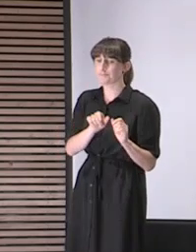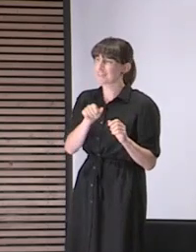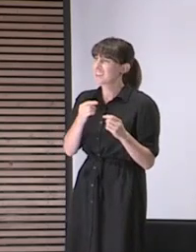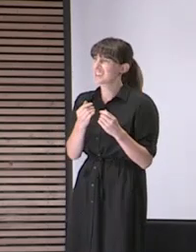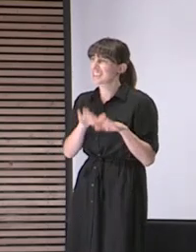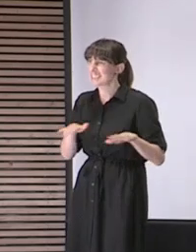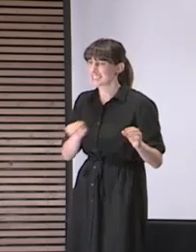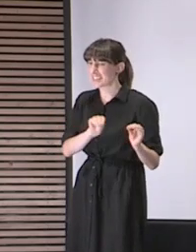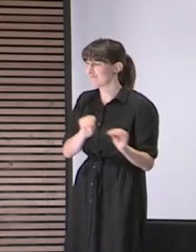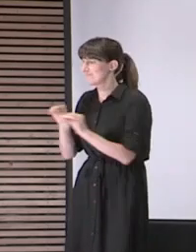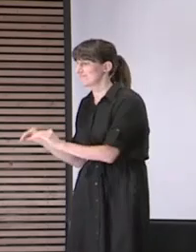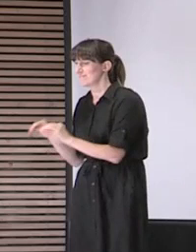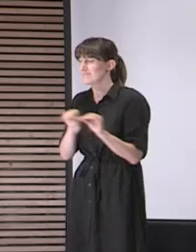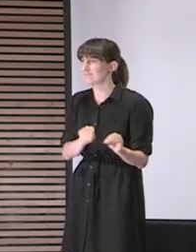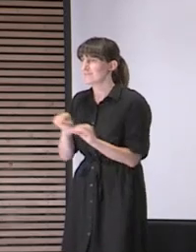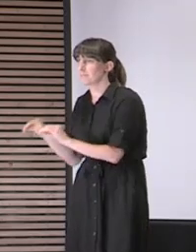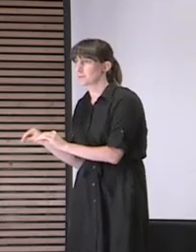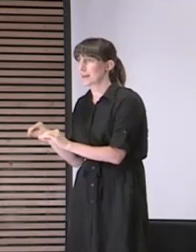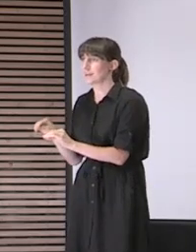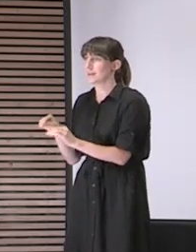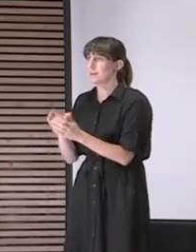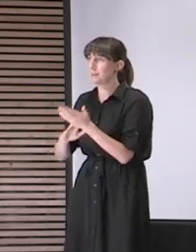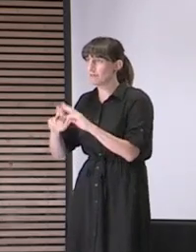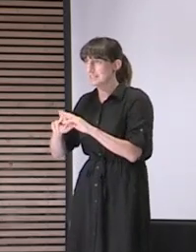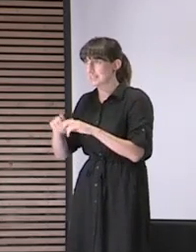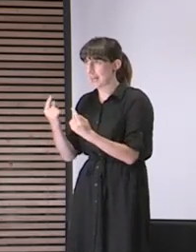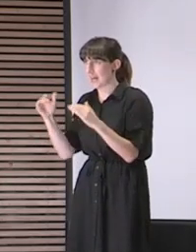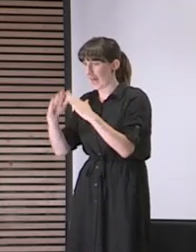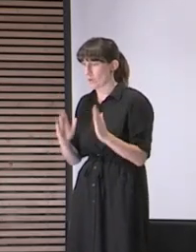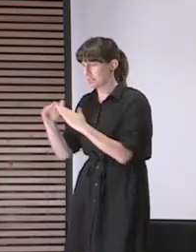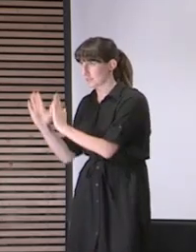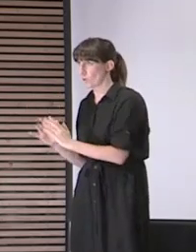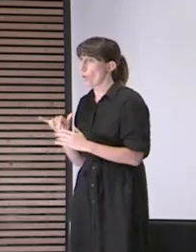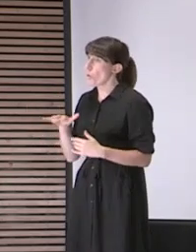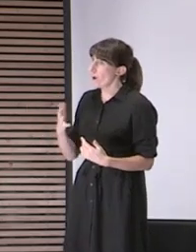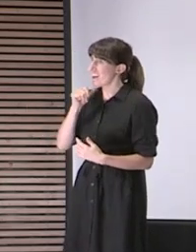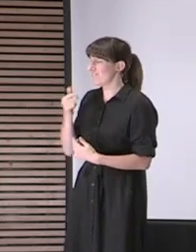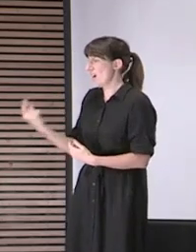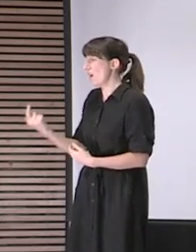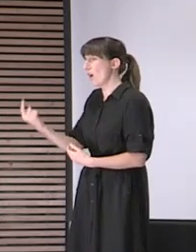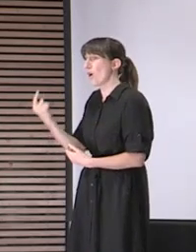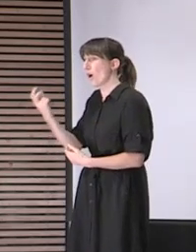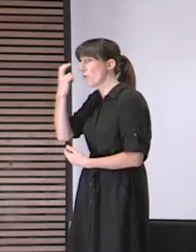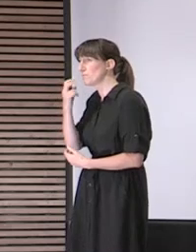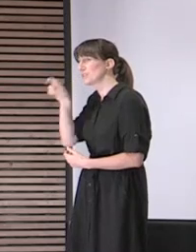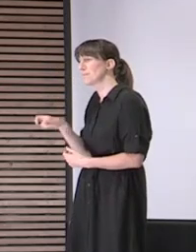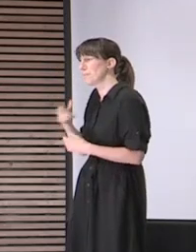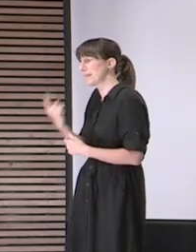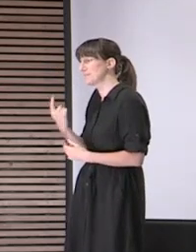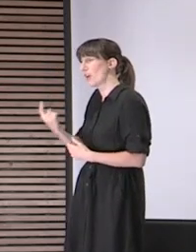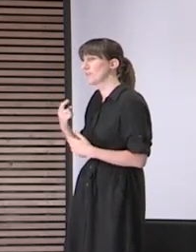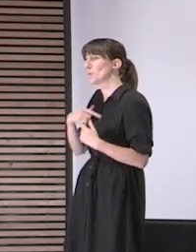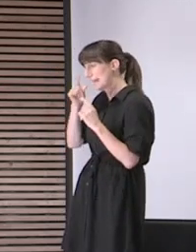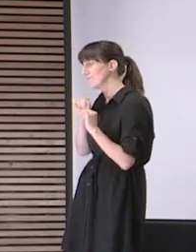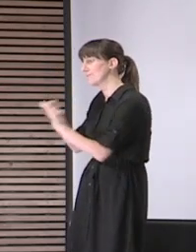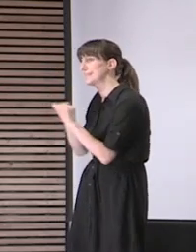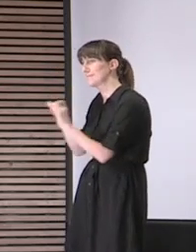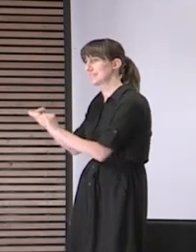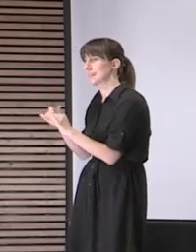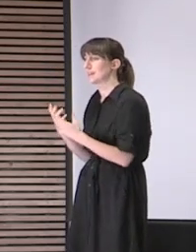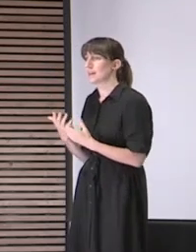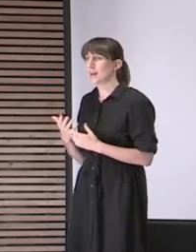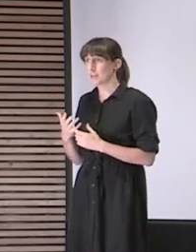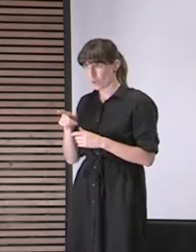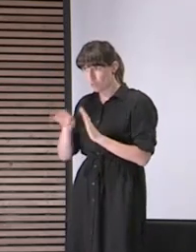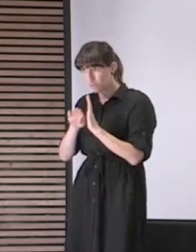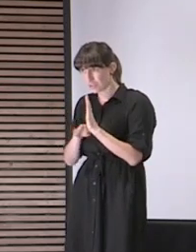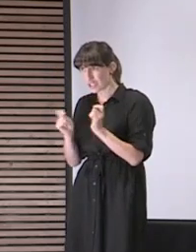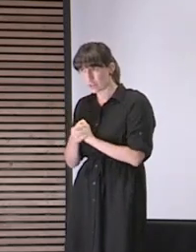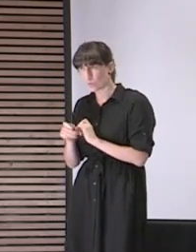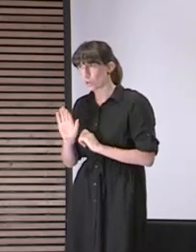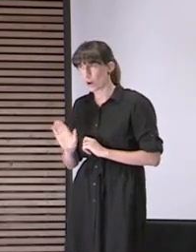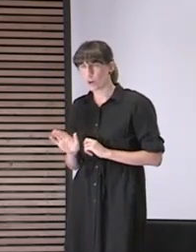tantas relaciones? Jacinda